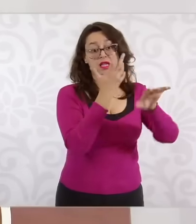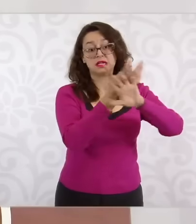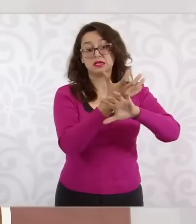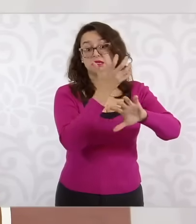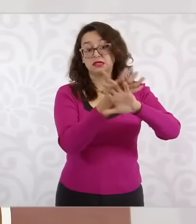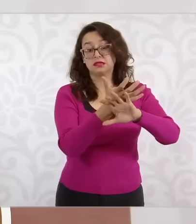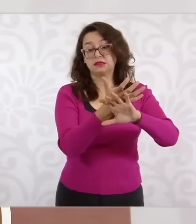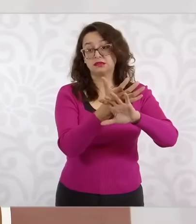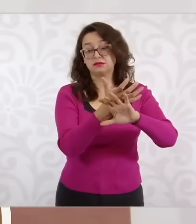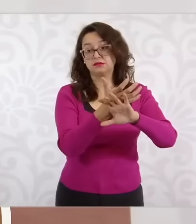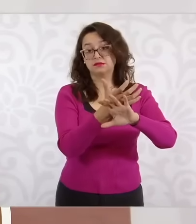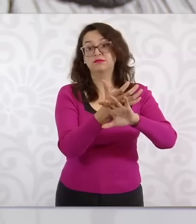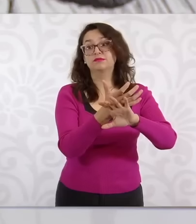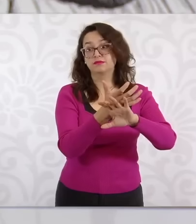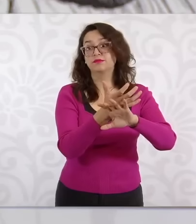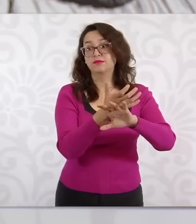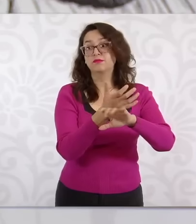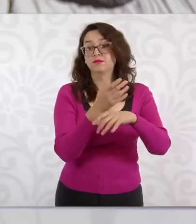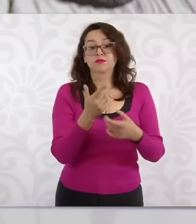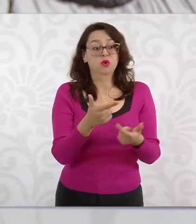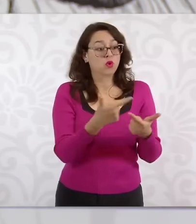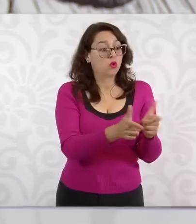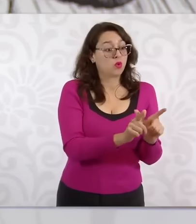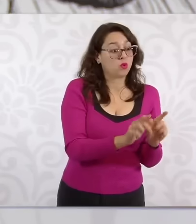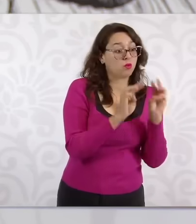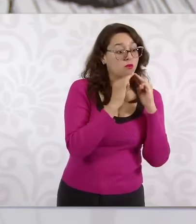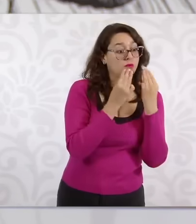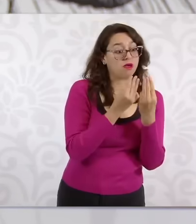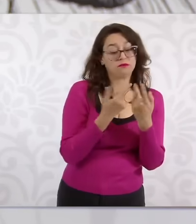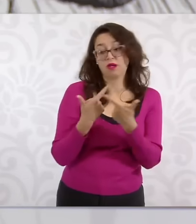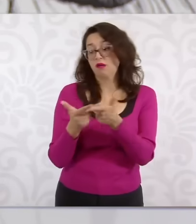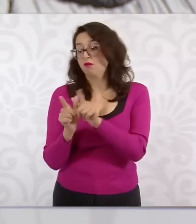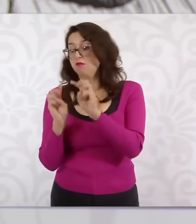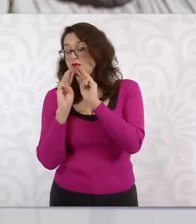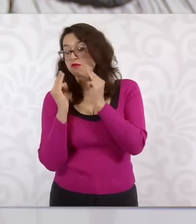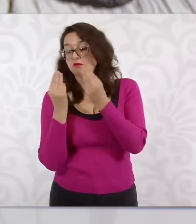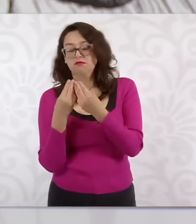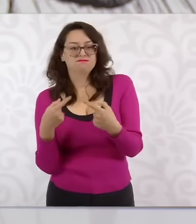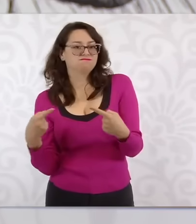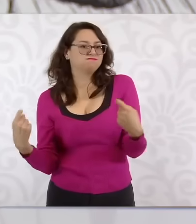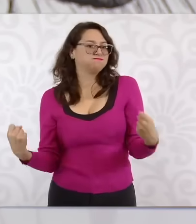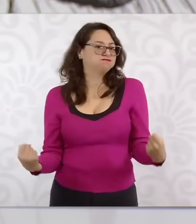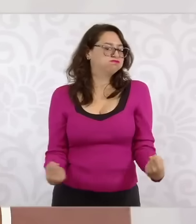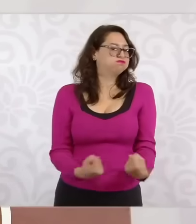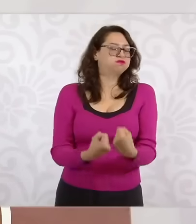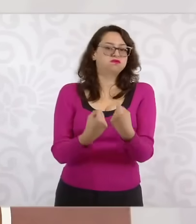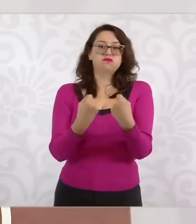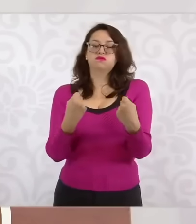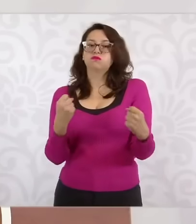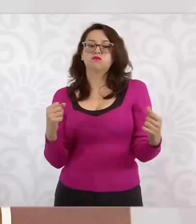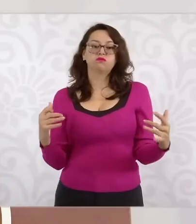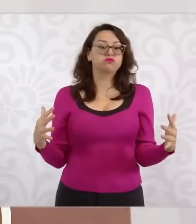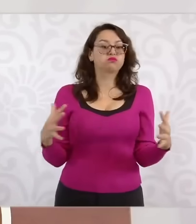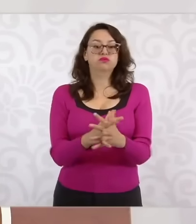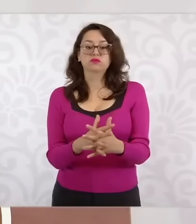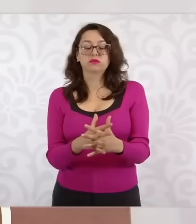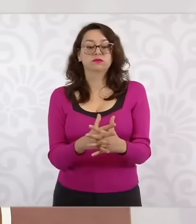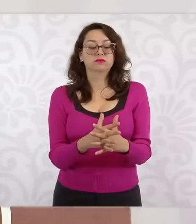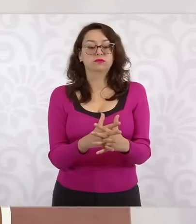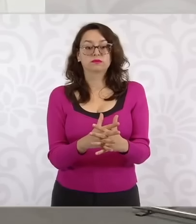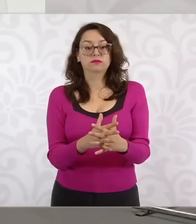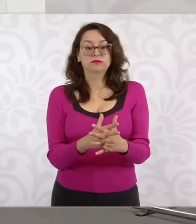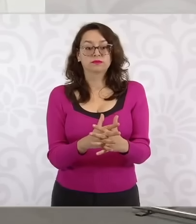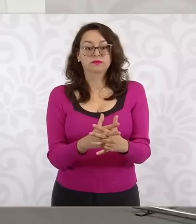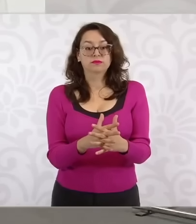de la pugna de este grupo de la delincuencia organizada e